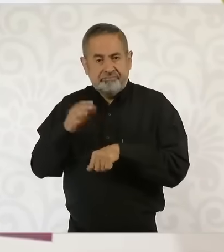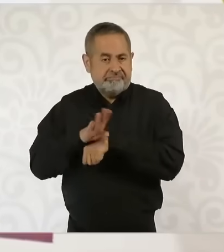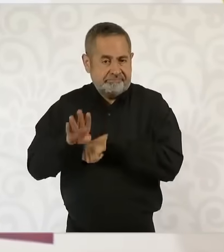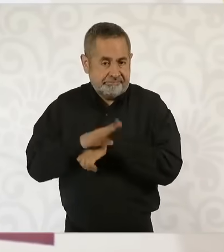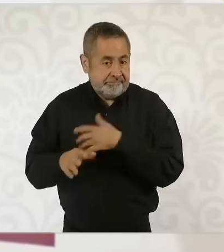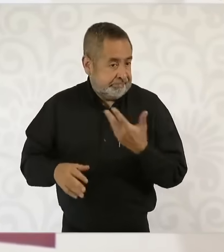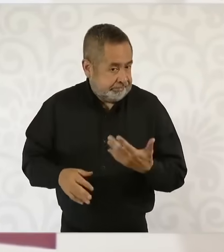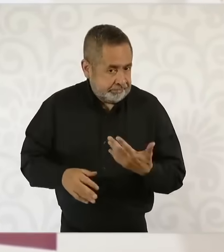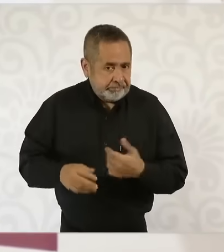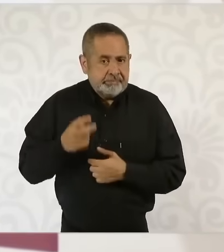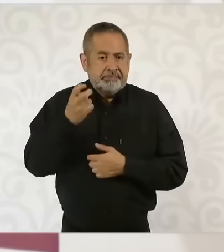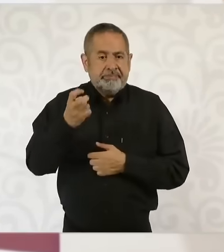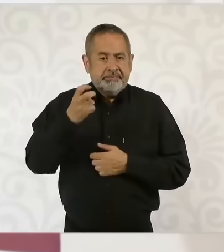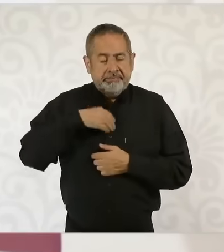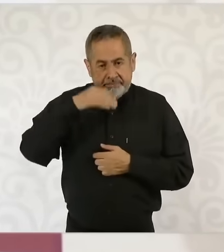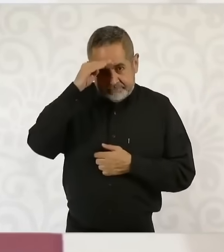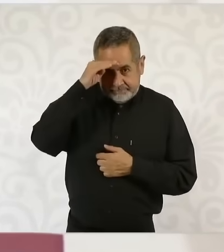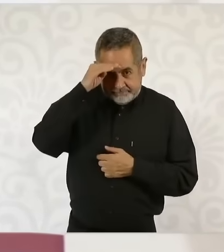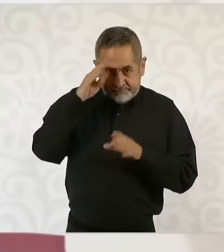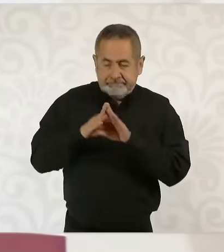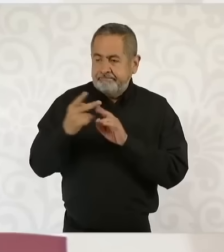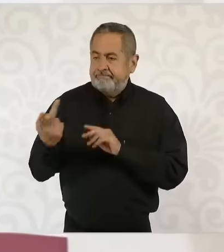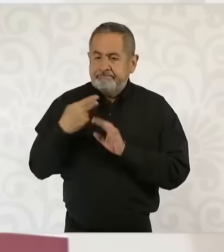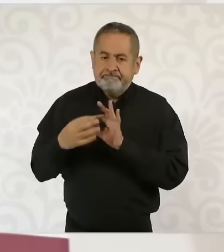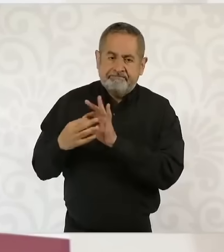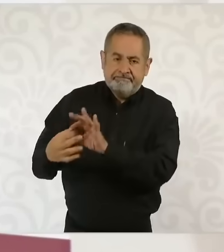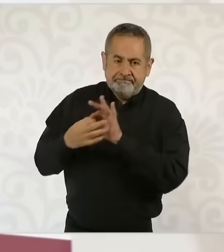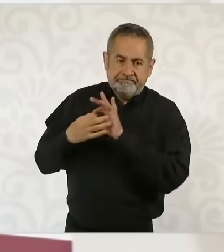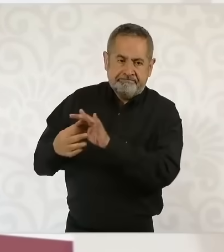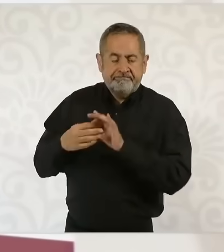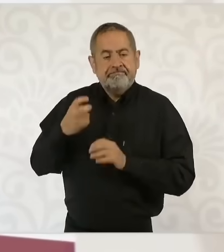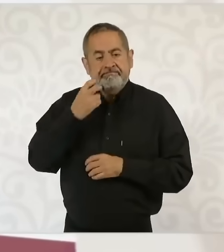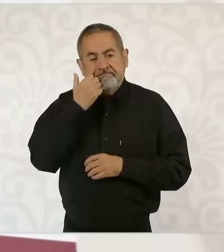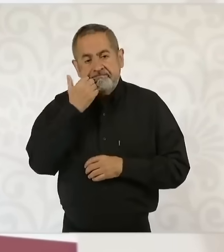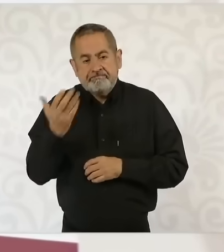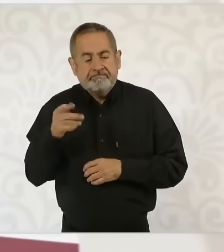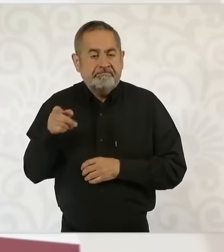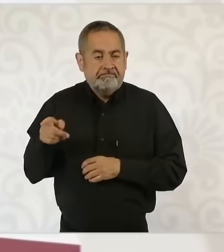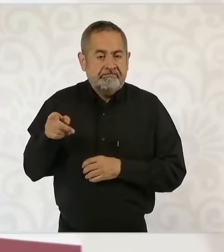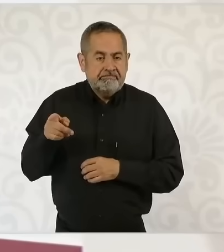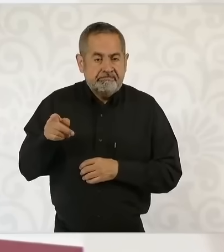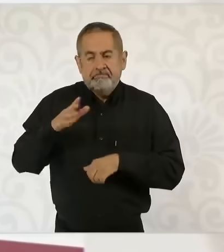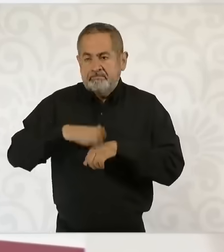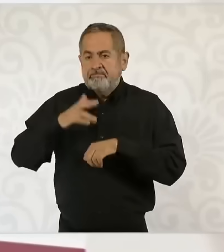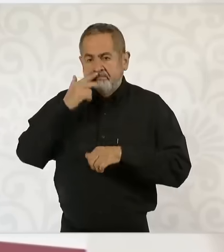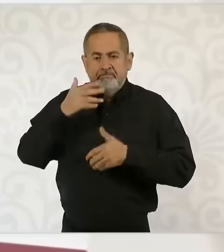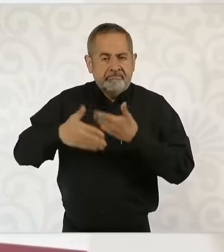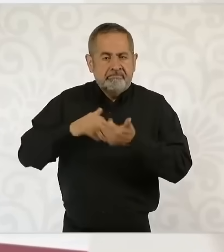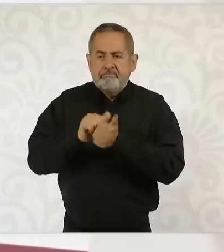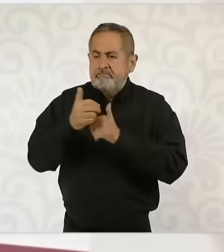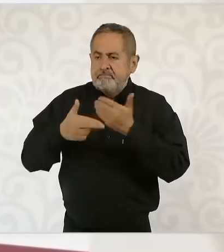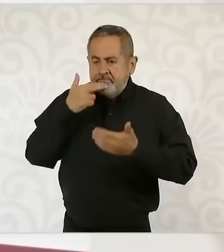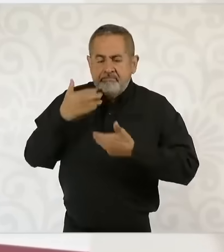evidentemente, pues la relación entre nuestras economías deseamos que sea mayor, tiene que ser